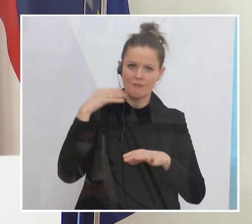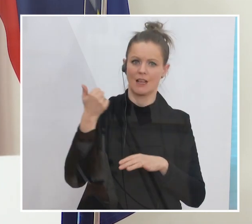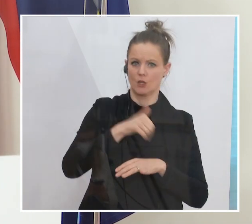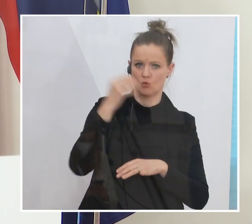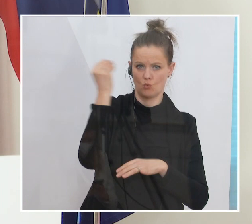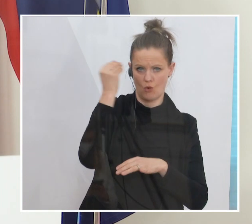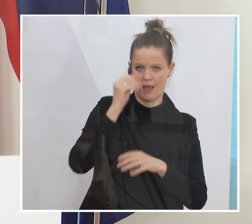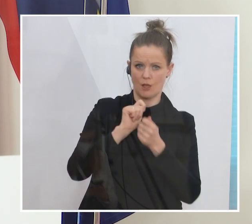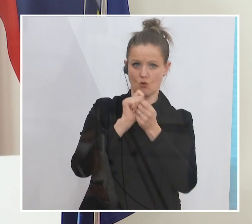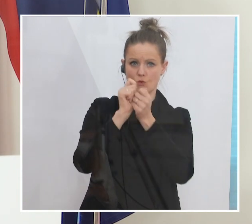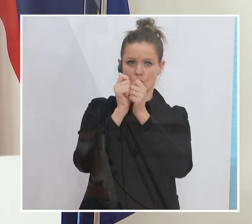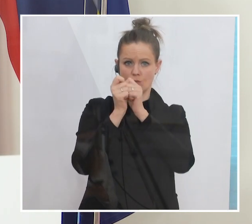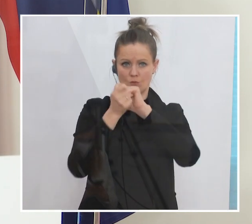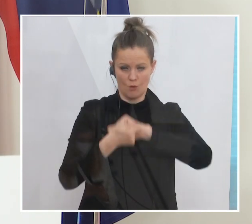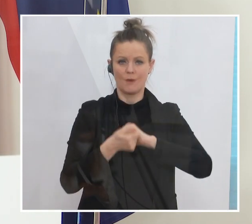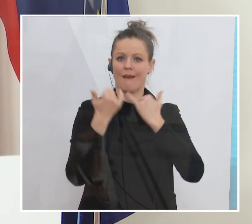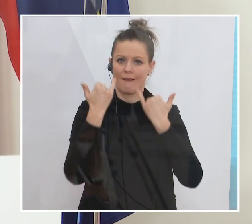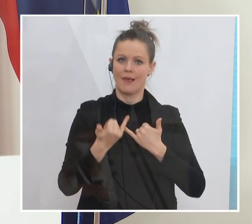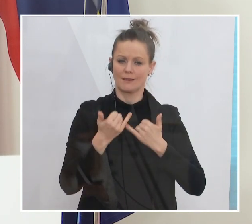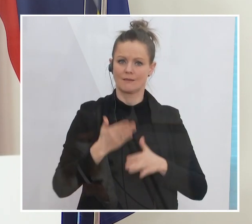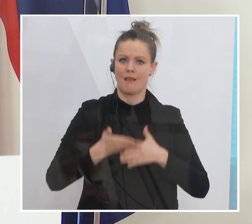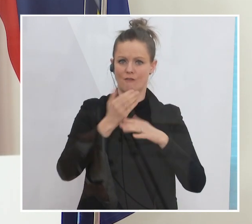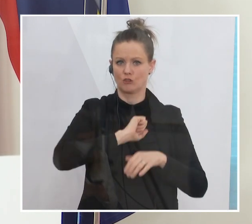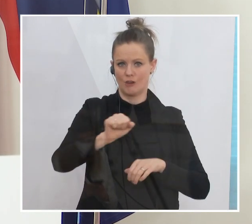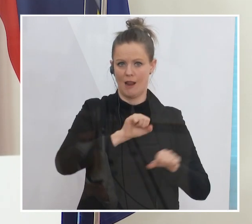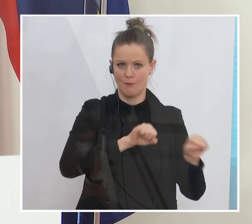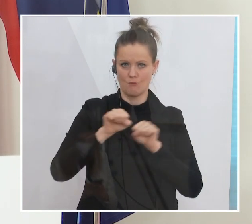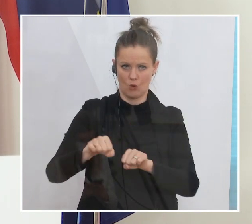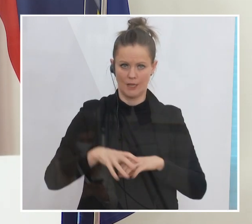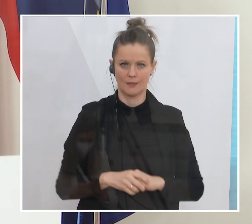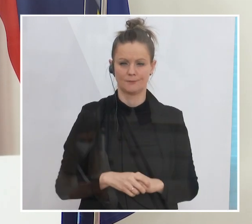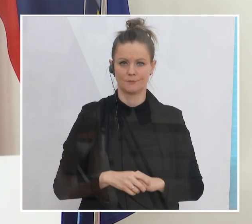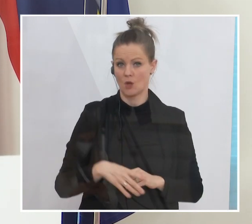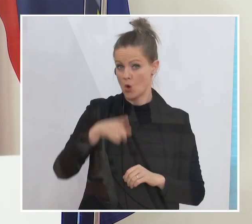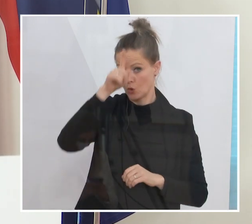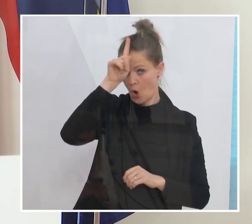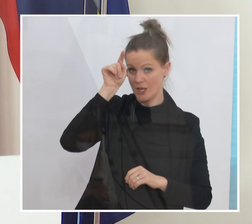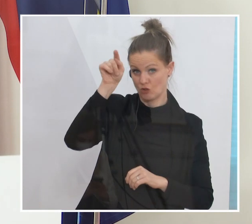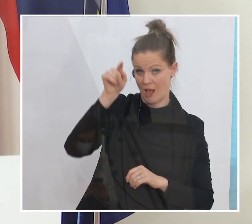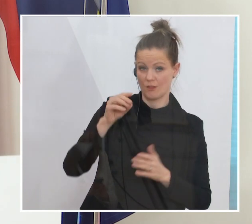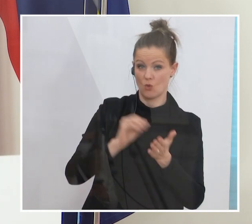fließen die Hilfen sehr, sehr schnell. Während in Deutschland es noch Herausforderungen gibt,